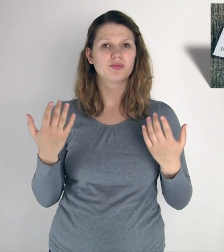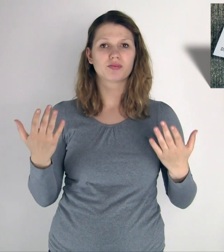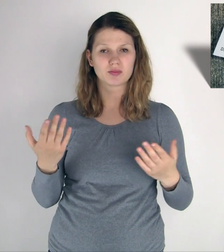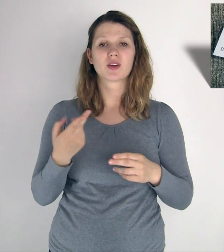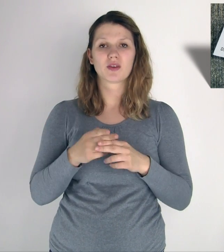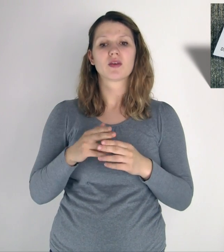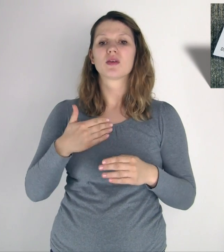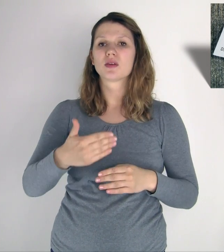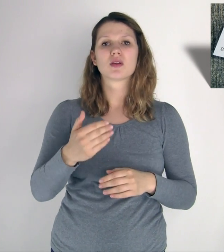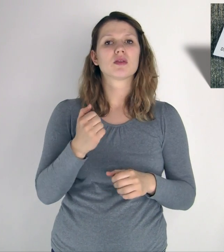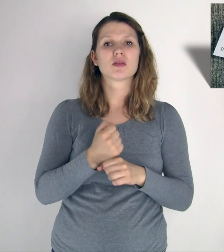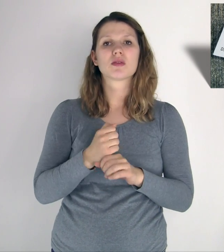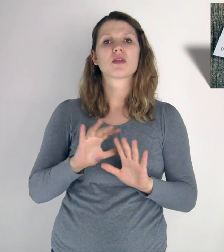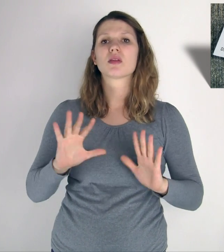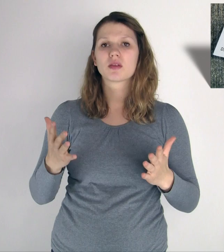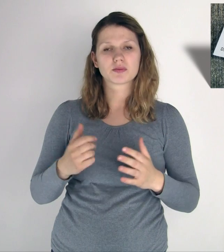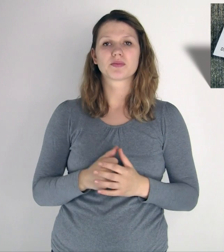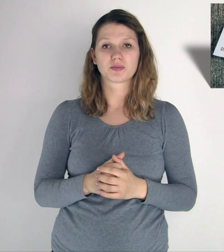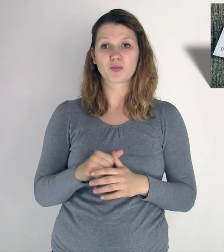Dėl to artimiausiu metu numatyti tokie veiksmai: